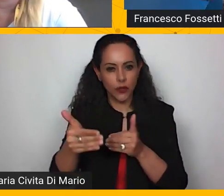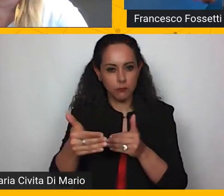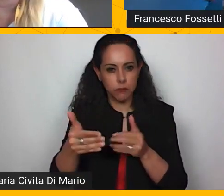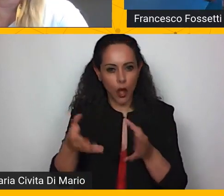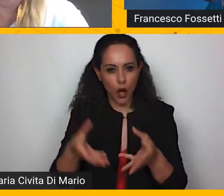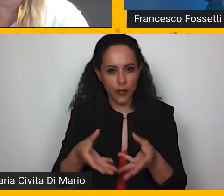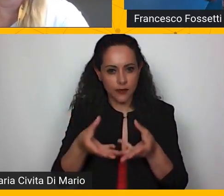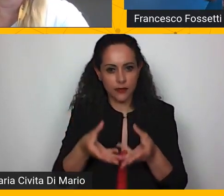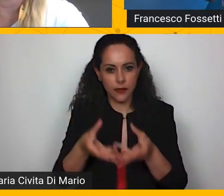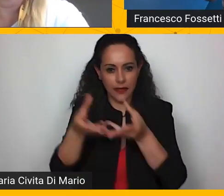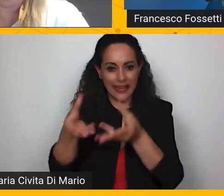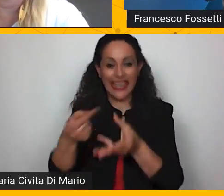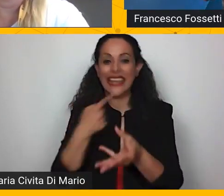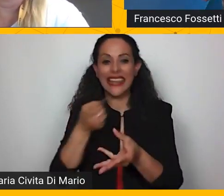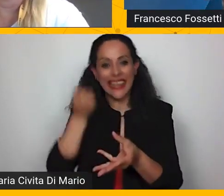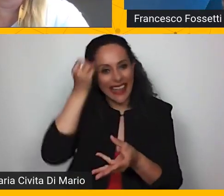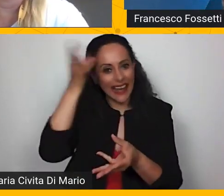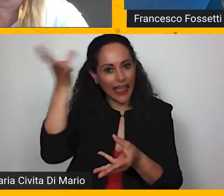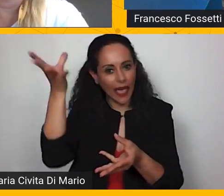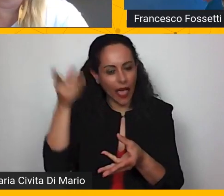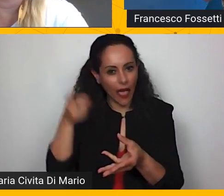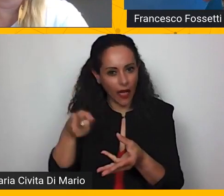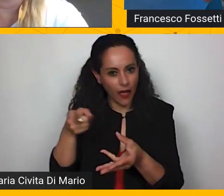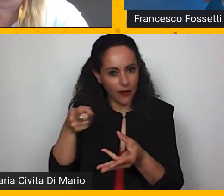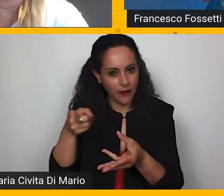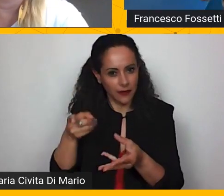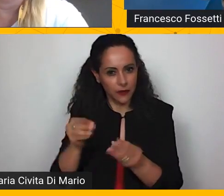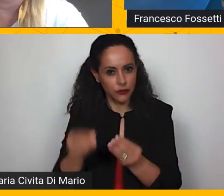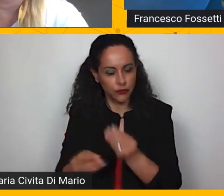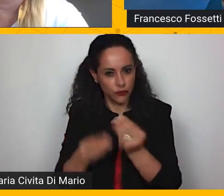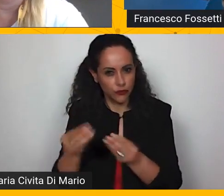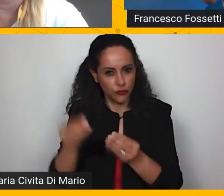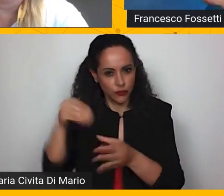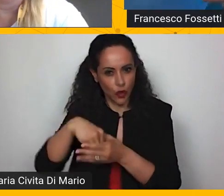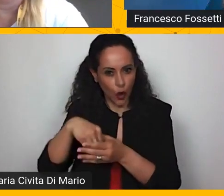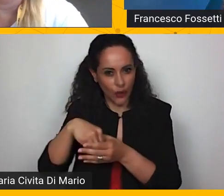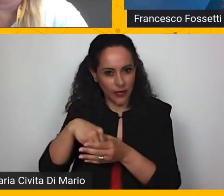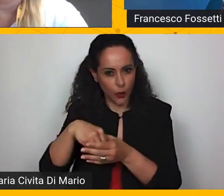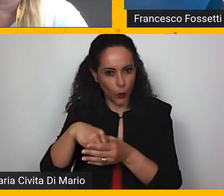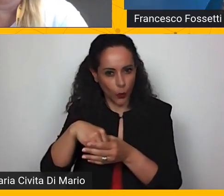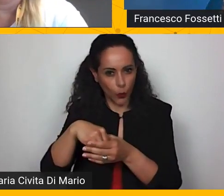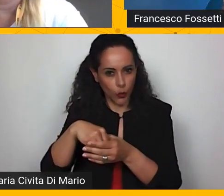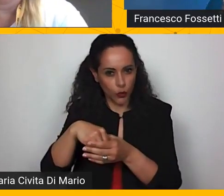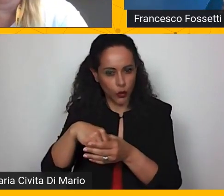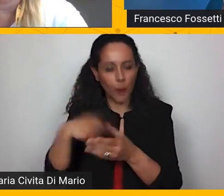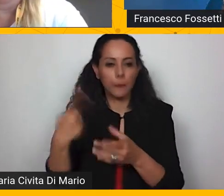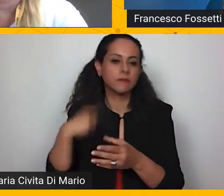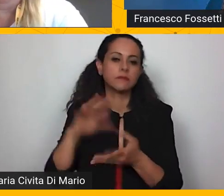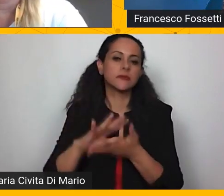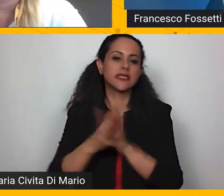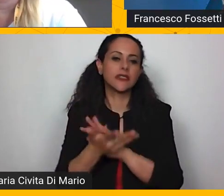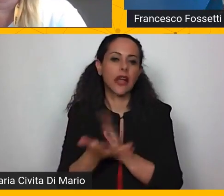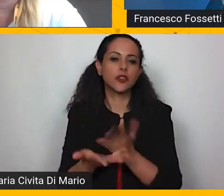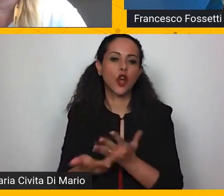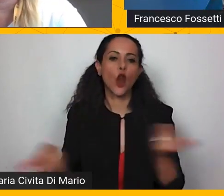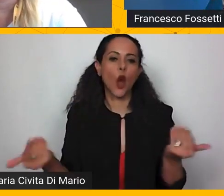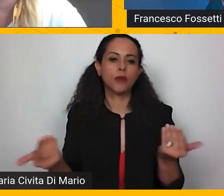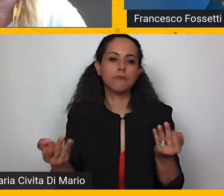box ai creator per lizzare